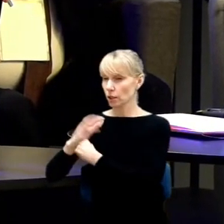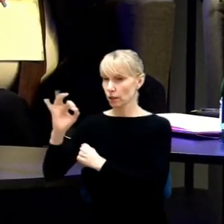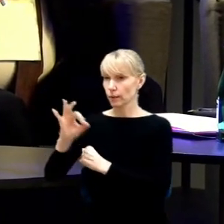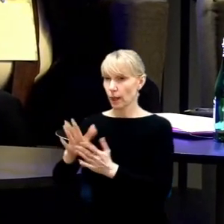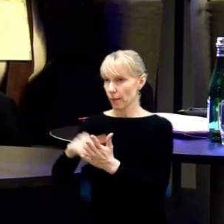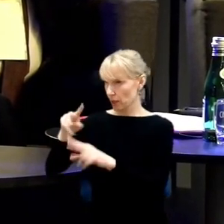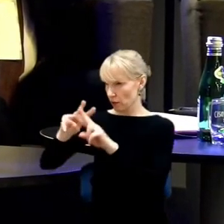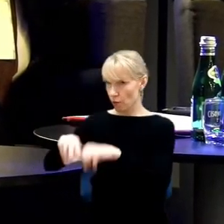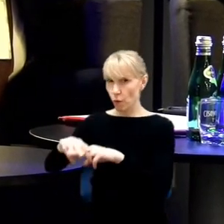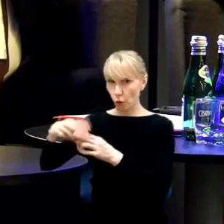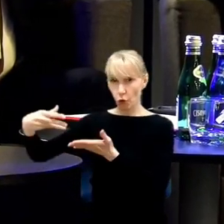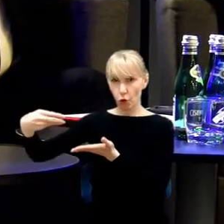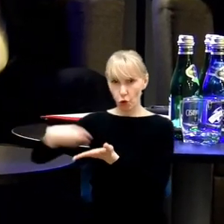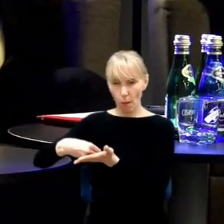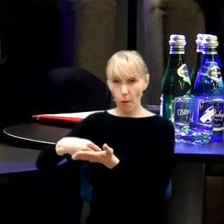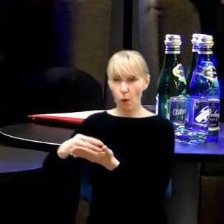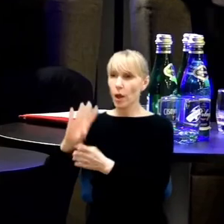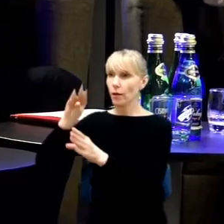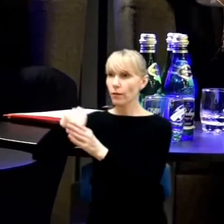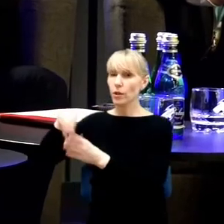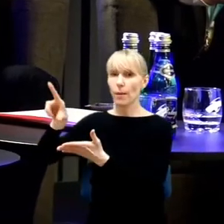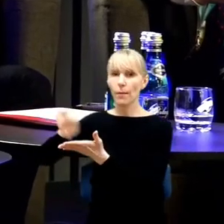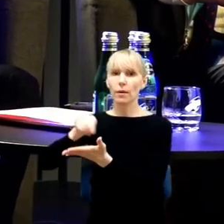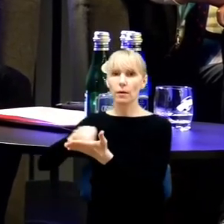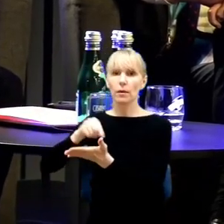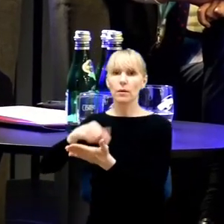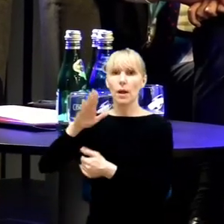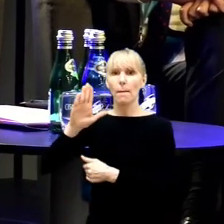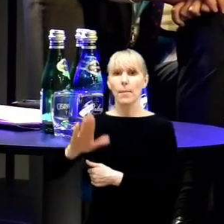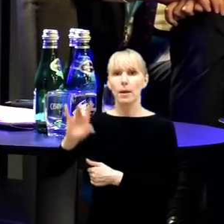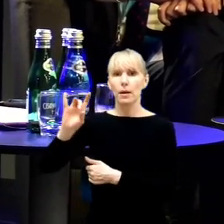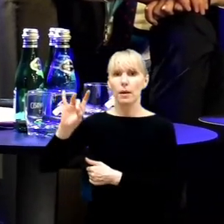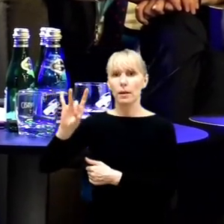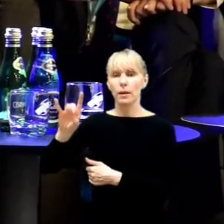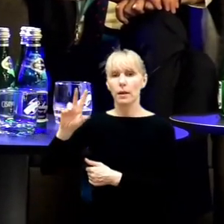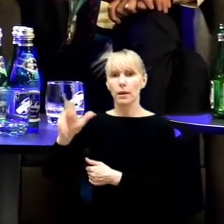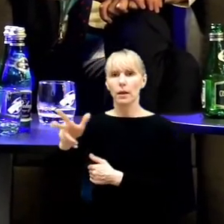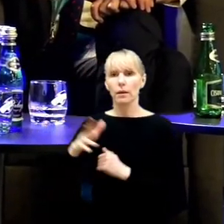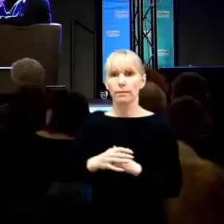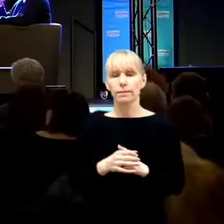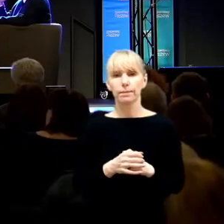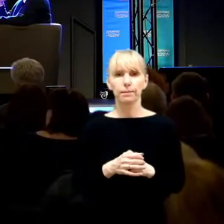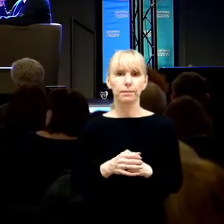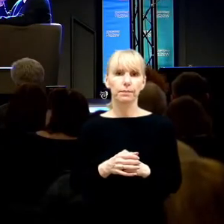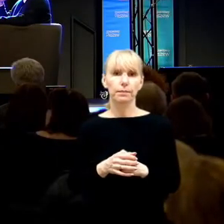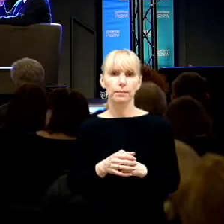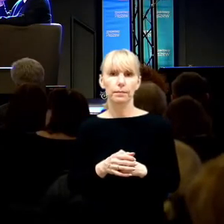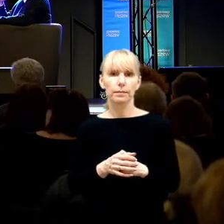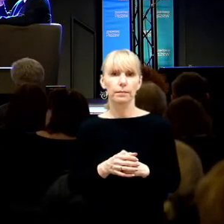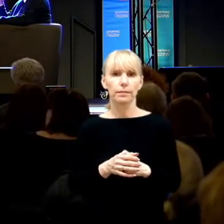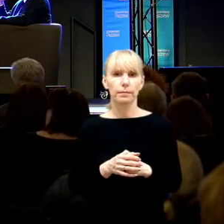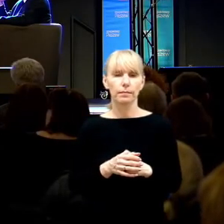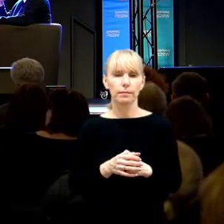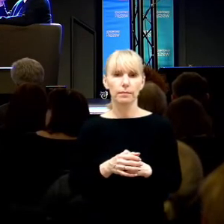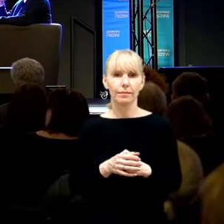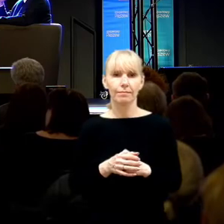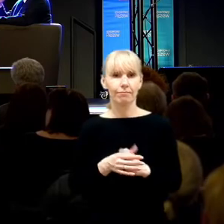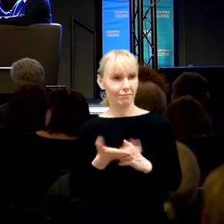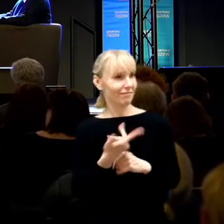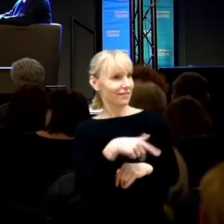i kredyt z Banku Gospodarstwa Krajowego. Super, bardzo dziękuję. Pani prezes, jak to wygląda w Stalowej Woli?